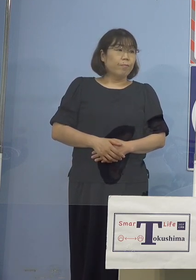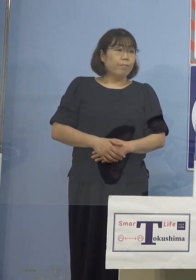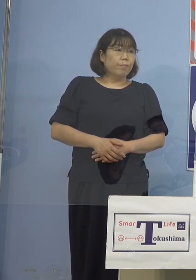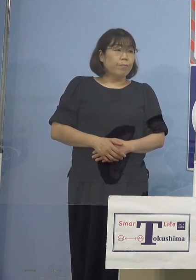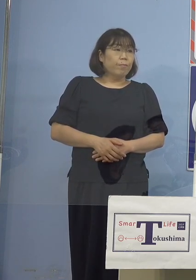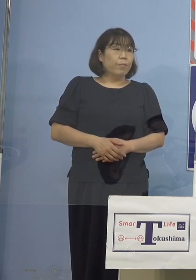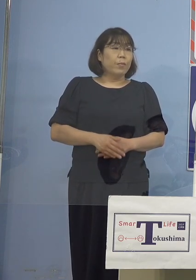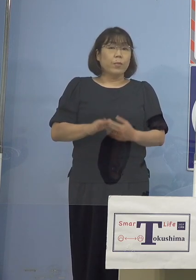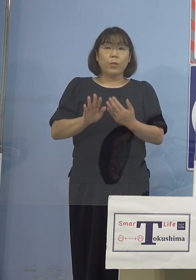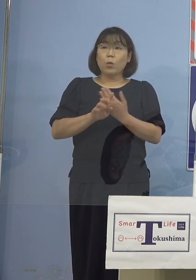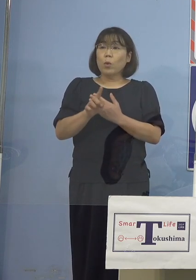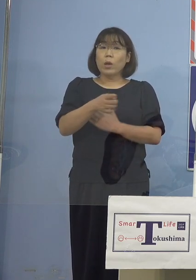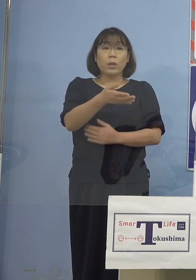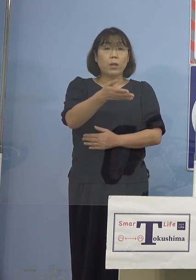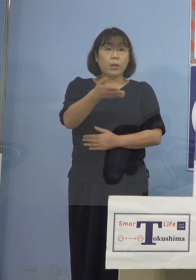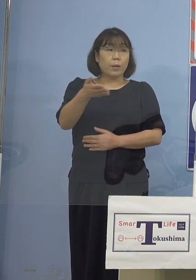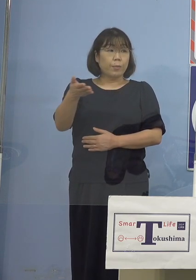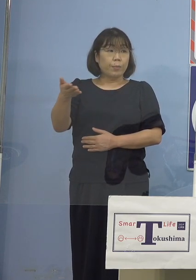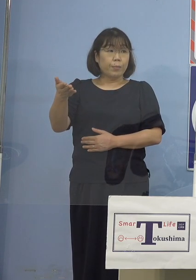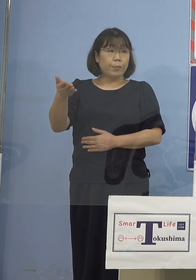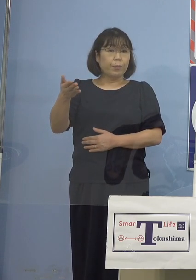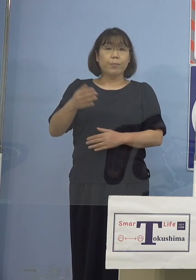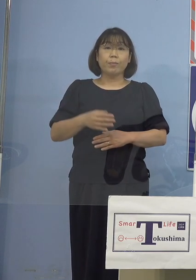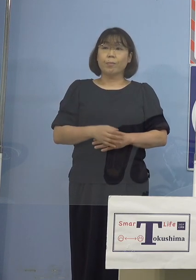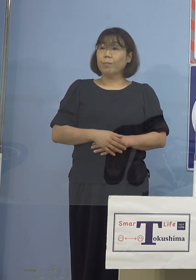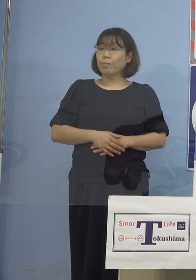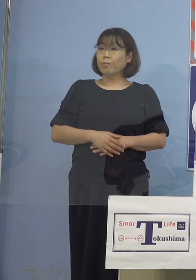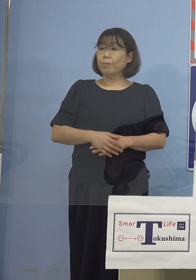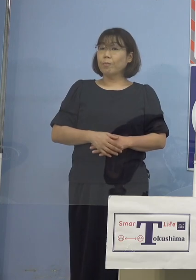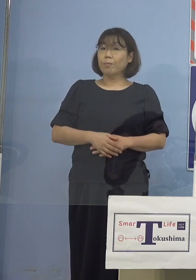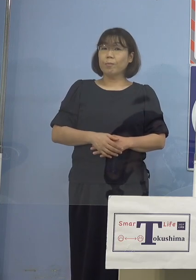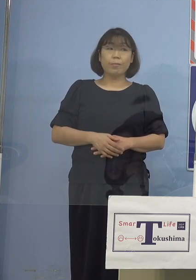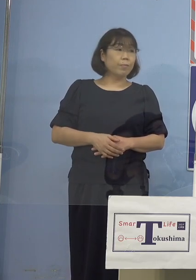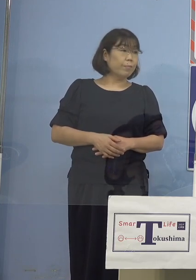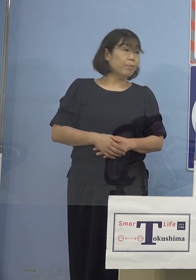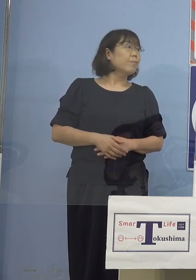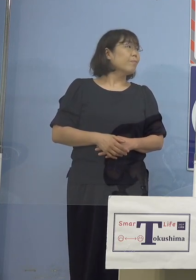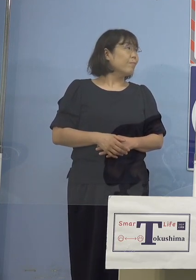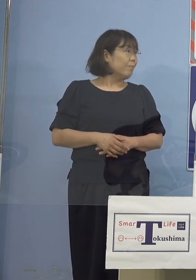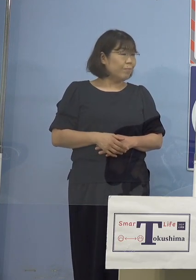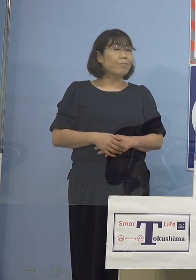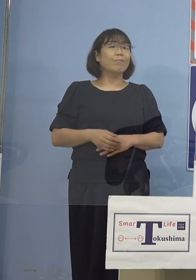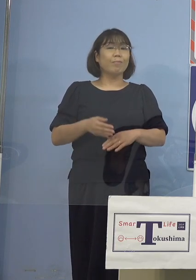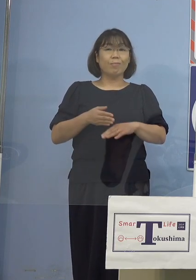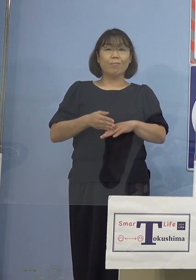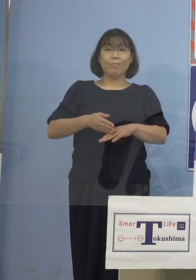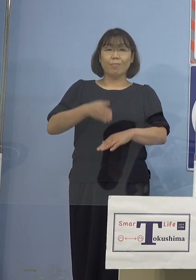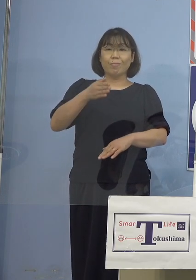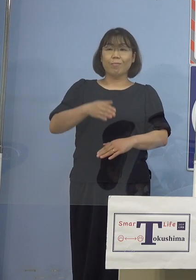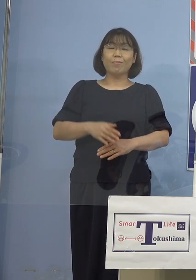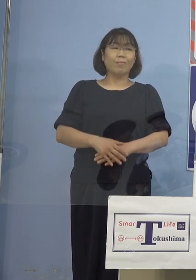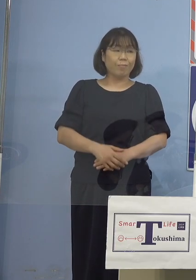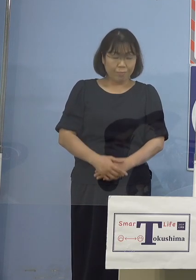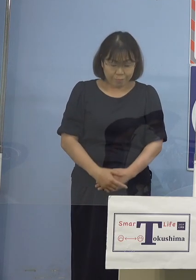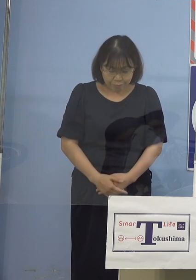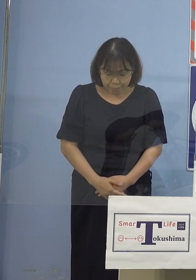（幹事社） 他ございますか それでは、ありがとうございまし た （知事） それではよろしくお願いします